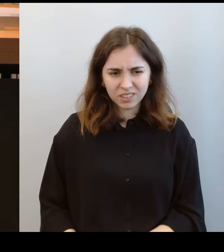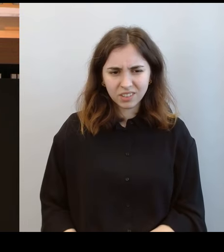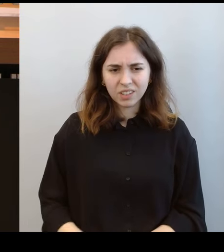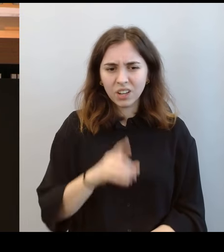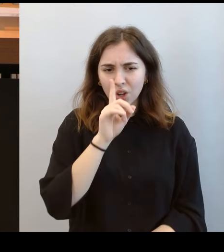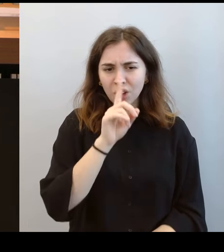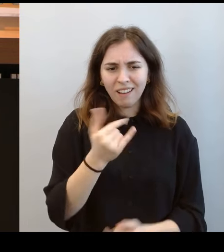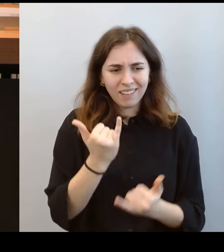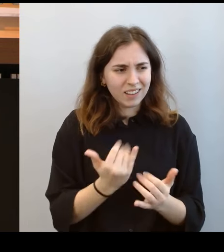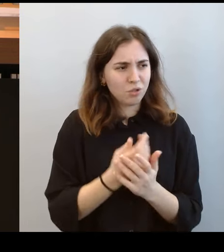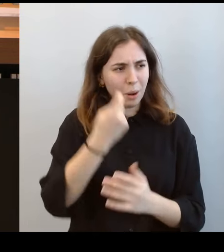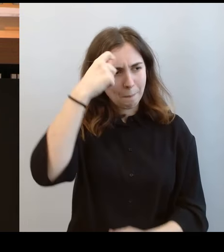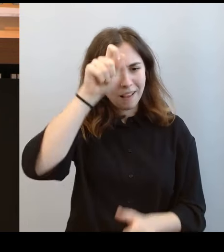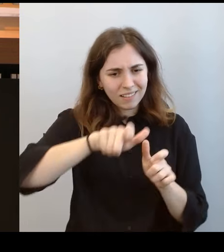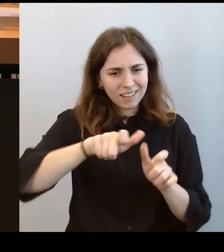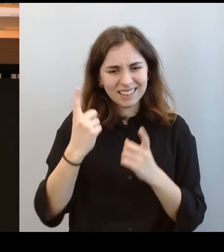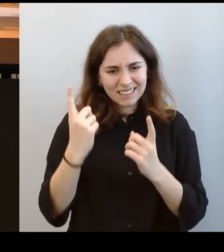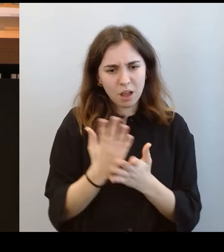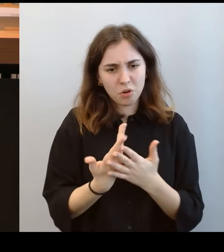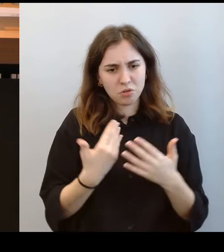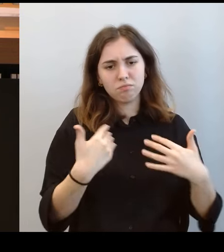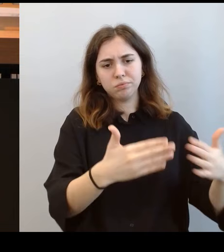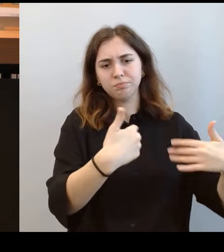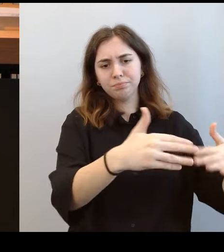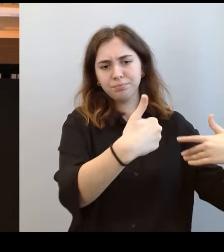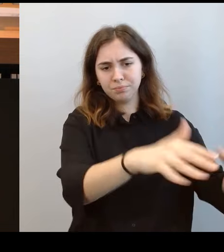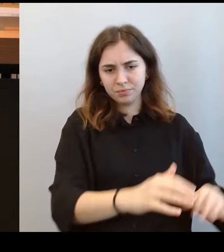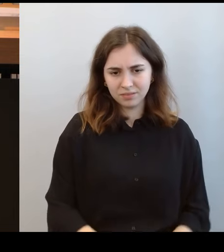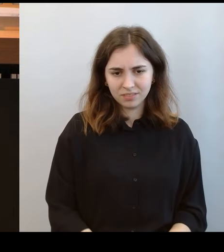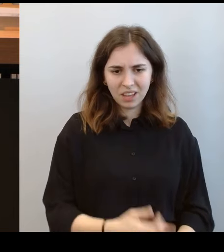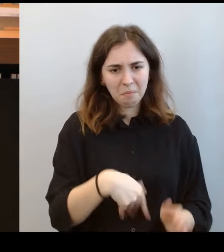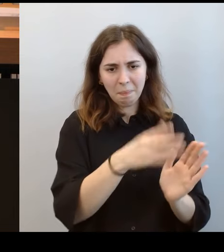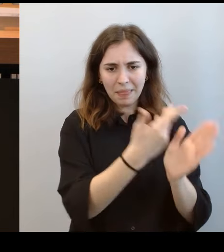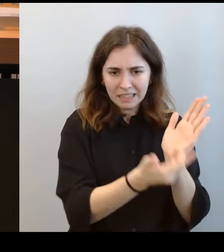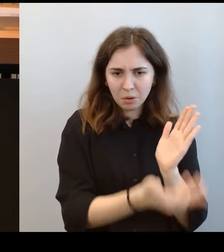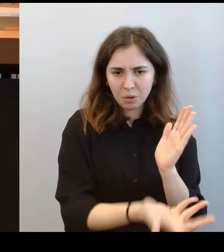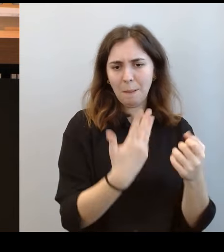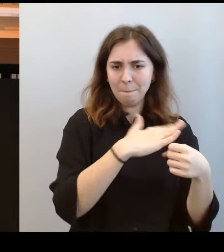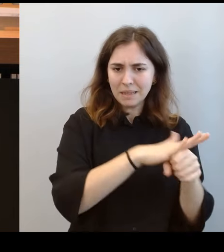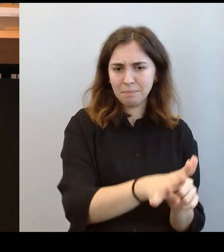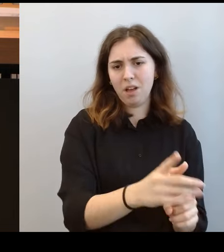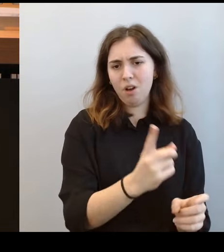Selbst Ausreisepflichtige Abgelehnte sind ihnen wichtiger als Berliner